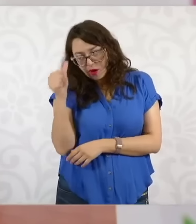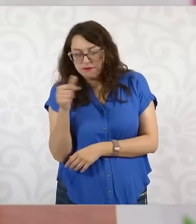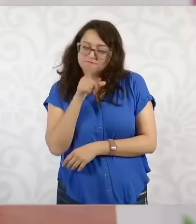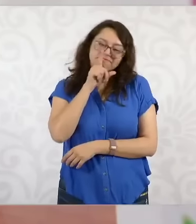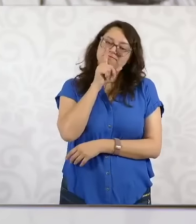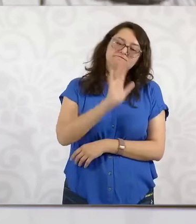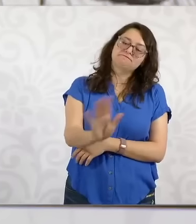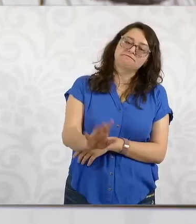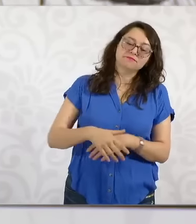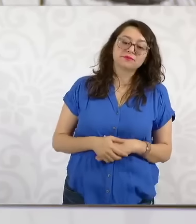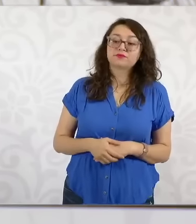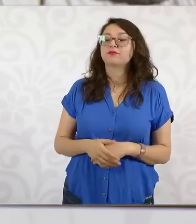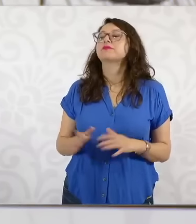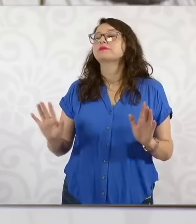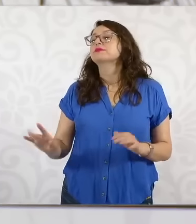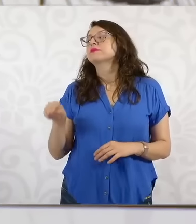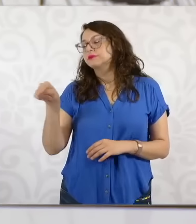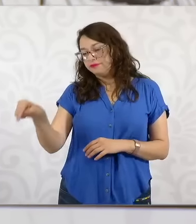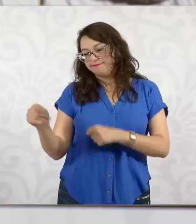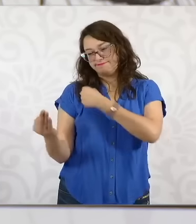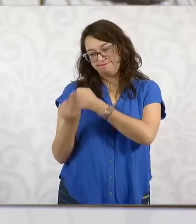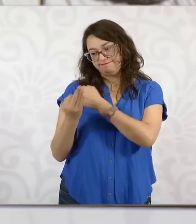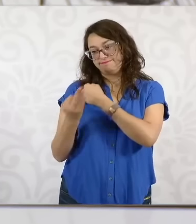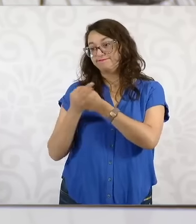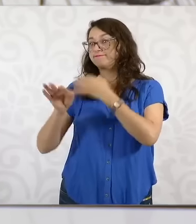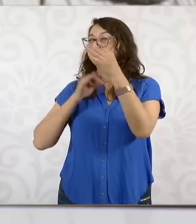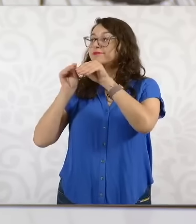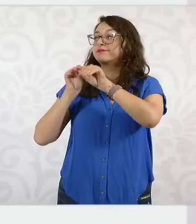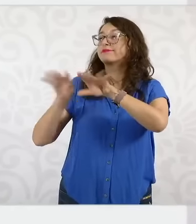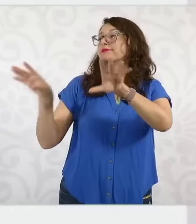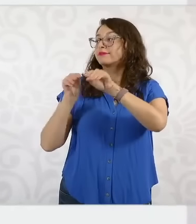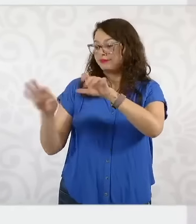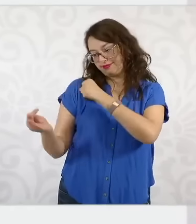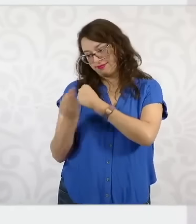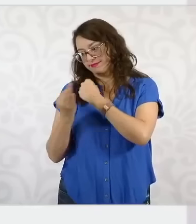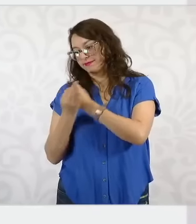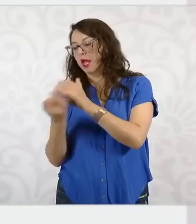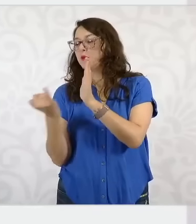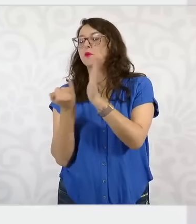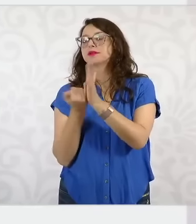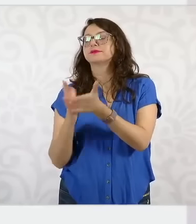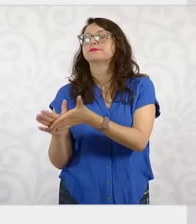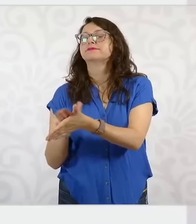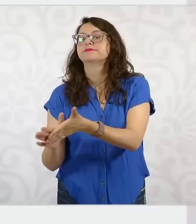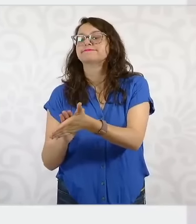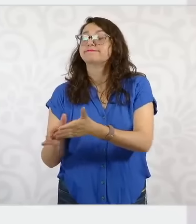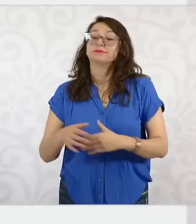este, habla bien de mí y te condono impuestos." No está pagando más de 30,000,000000 de pesos de